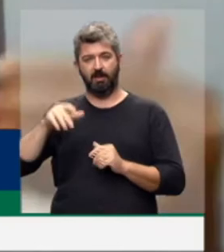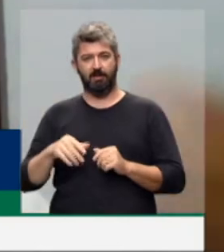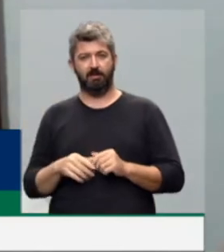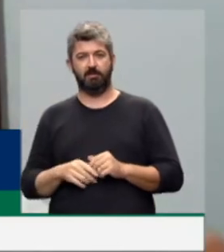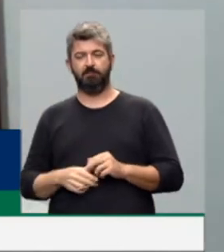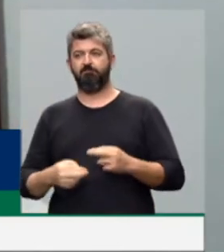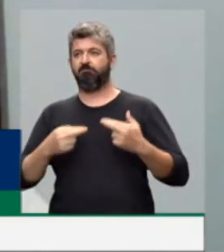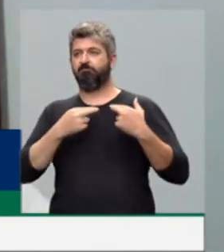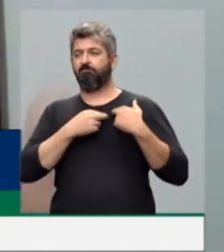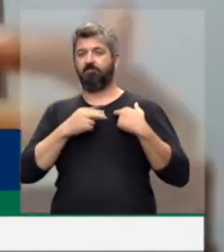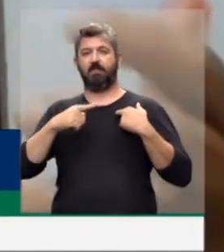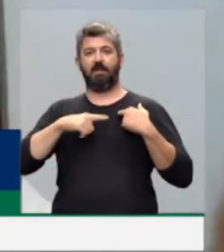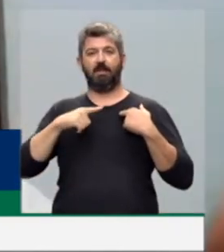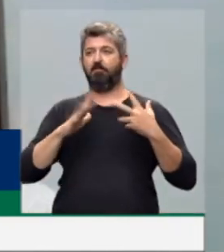RESOLVEU O PROBLEMA E A GENTE RETIRA SUBSÍDIO E ENERGIA